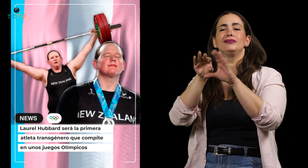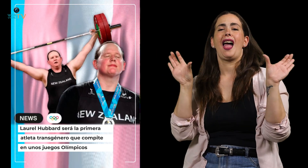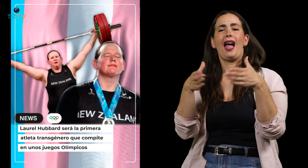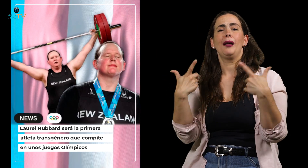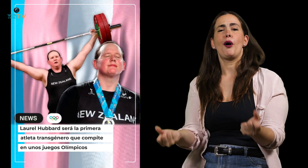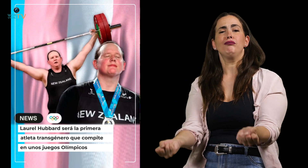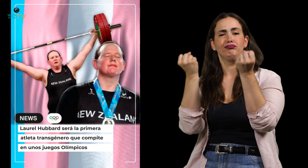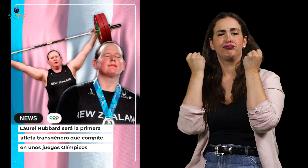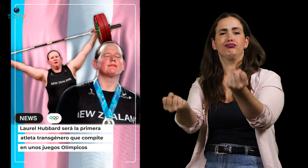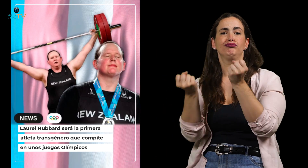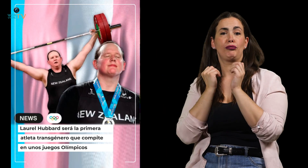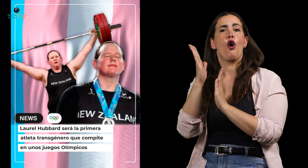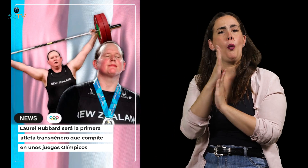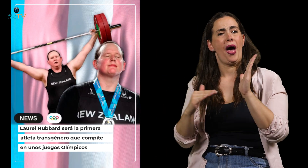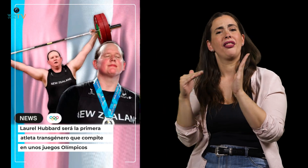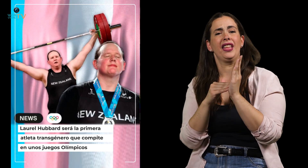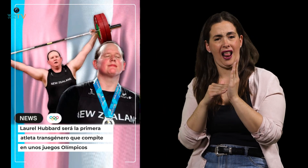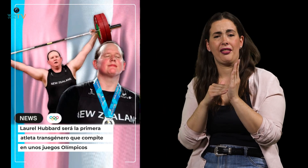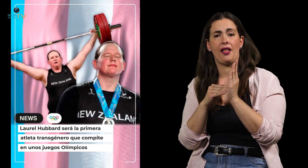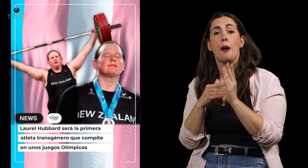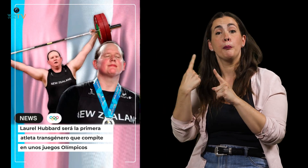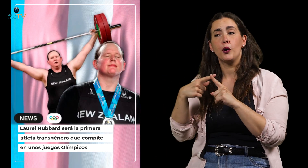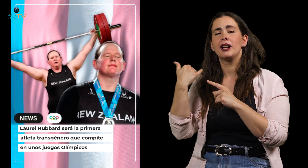Formará parte del equipo de halterofília del país tras comprobarse